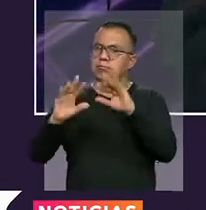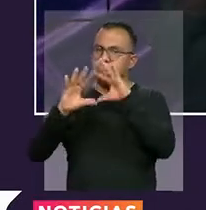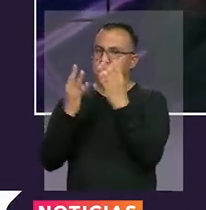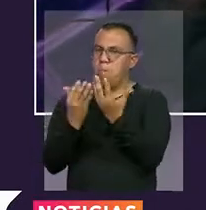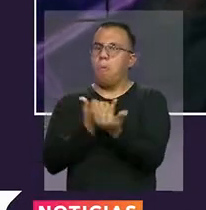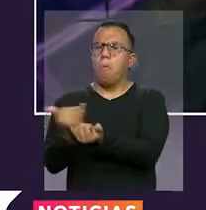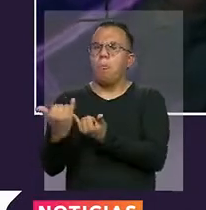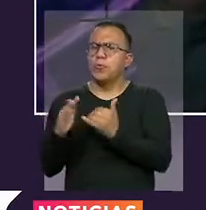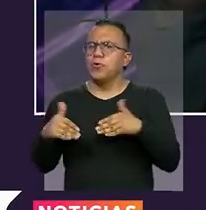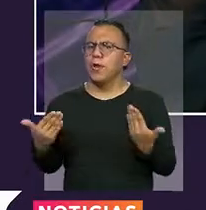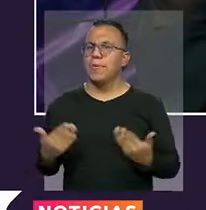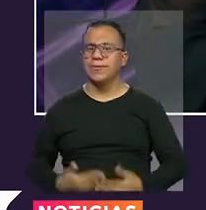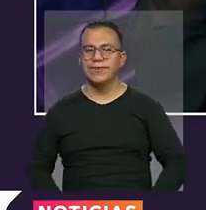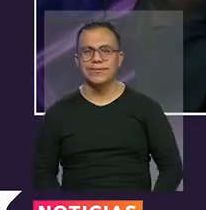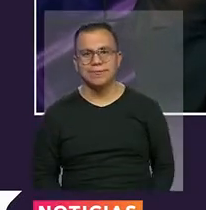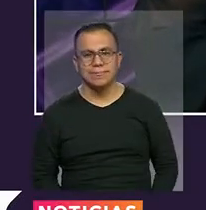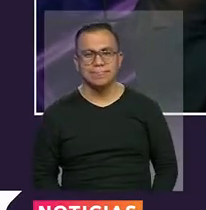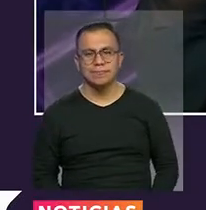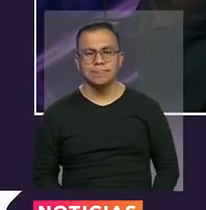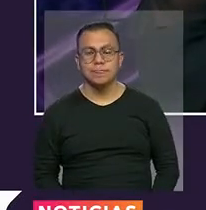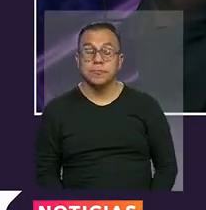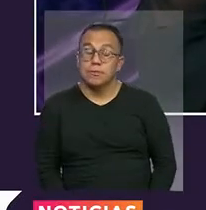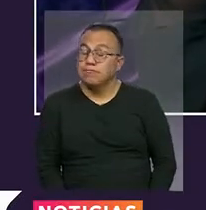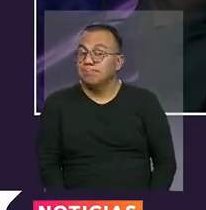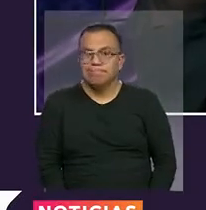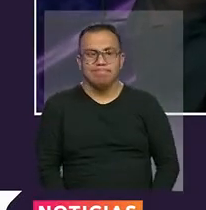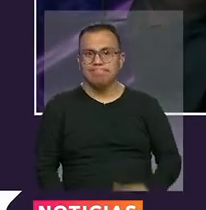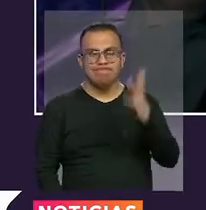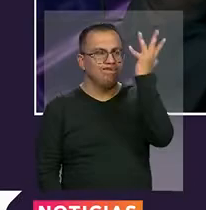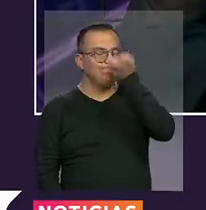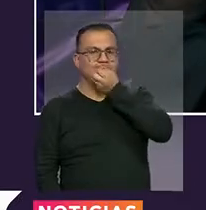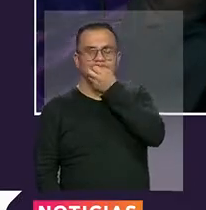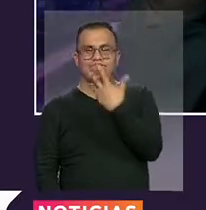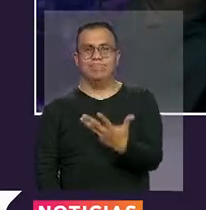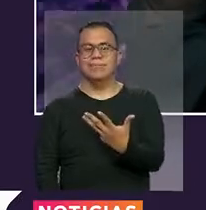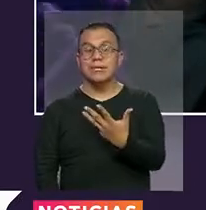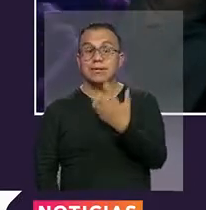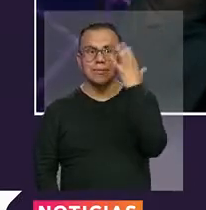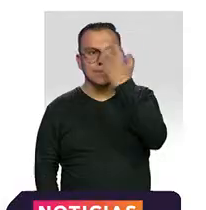NO ¿ CóMO SE HACE TRANSICIóN ENTRE SUS CUADROS Y LAS QUE